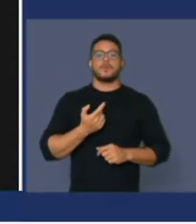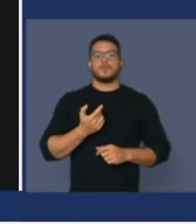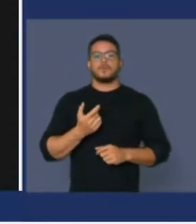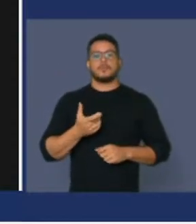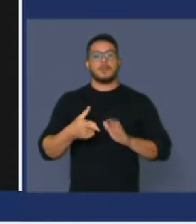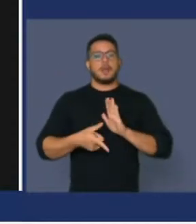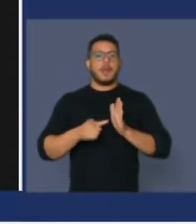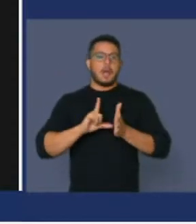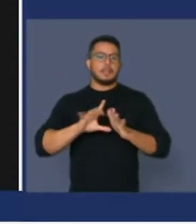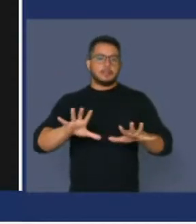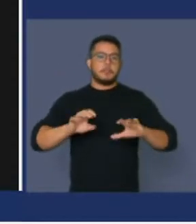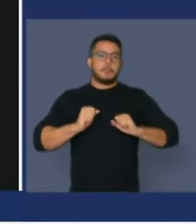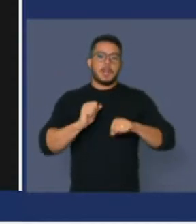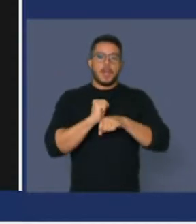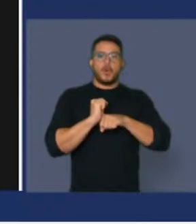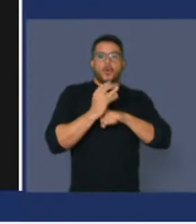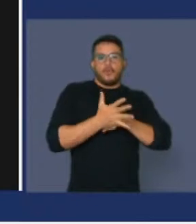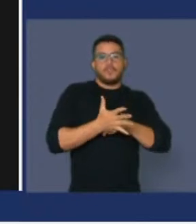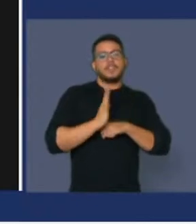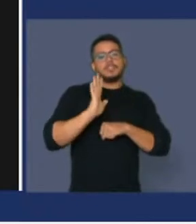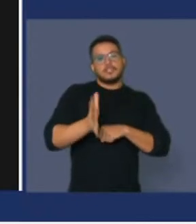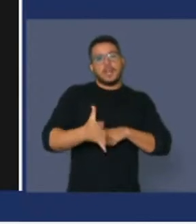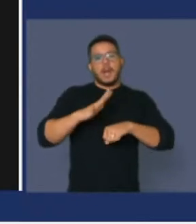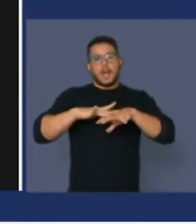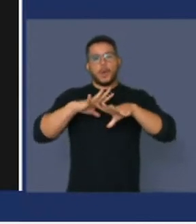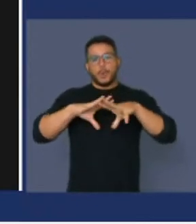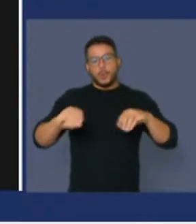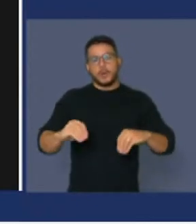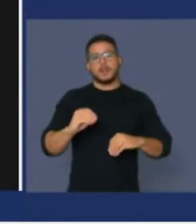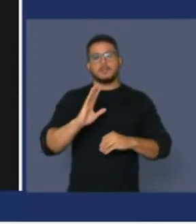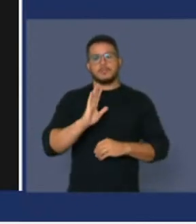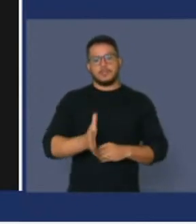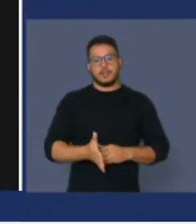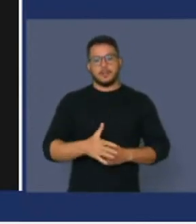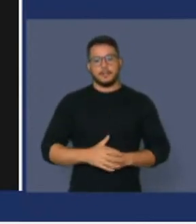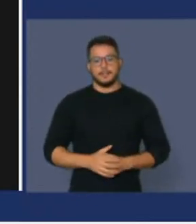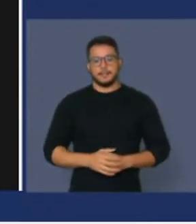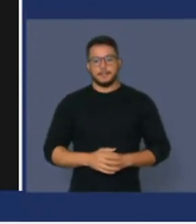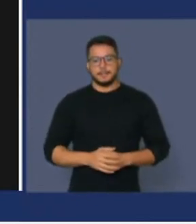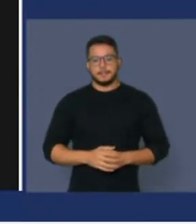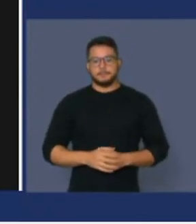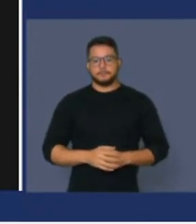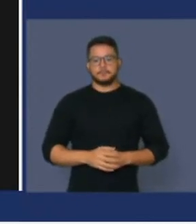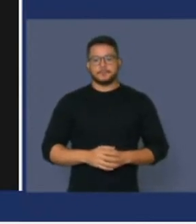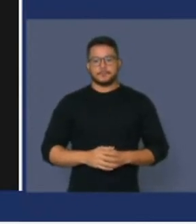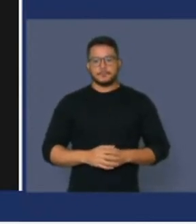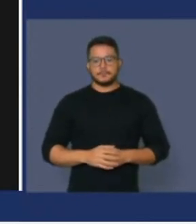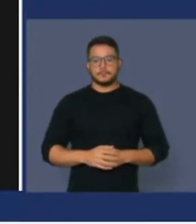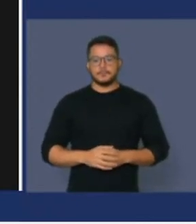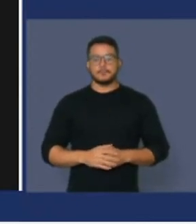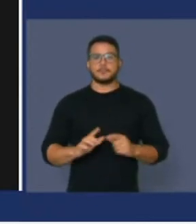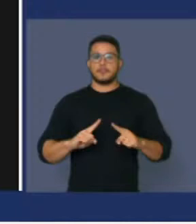ORAÇÕES FOI MUITO GRANDE, FOI BEM COMPLICADO, ESTIVE NA UTI, FUI INTUBADO, VOLTEI, ESTOU VOLTANDO DIA 18 A BRASÍLIA PARA CONVIVER COM OS